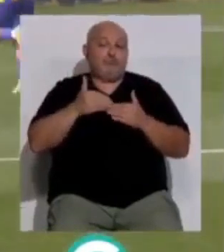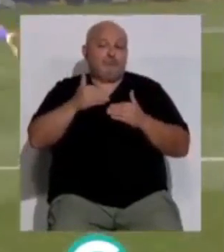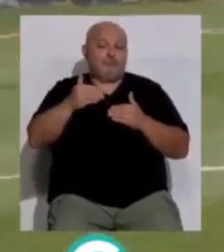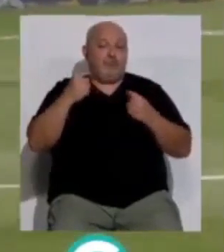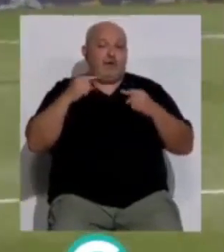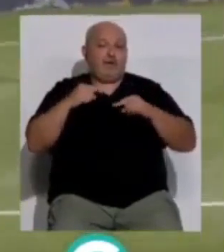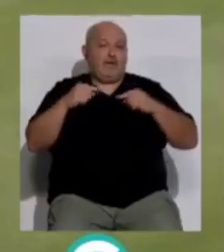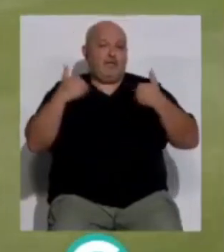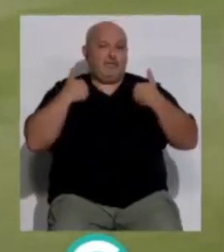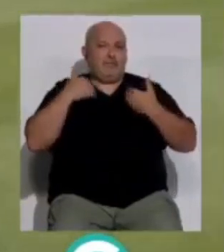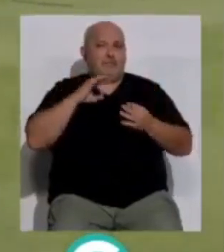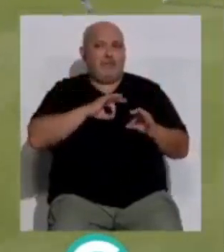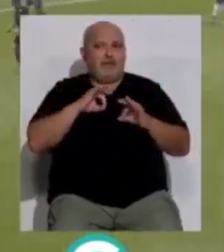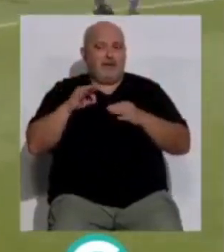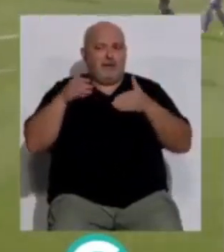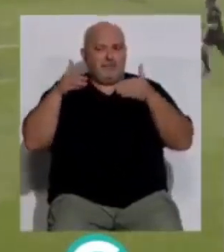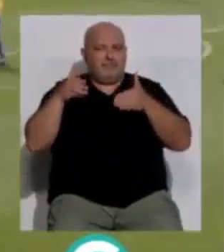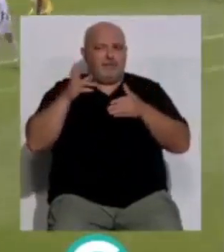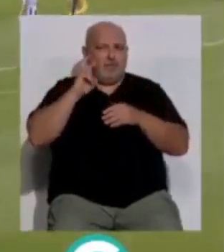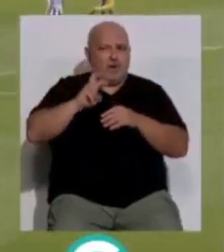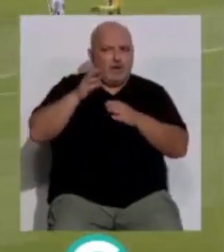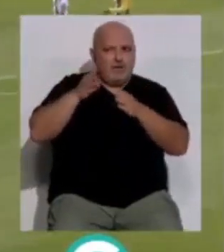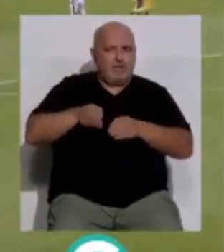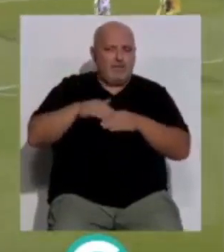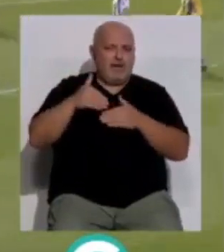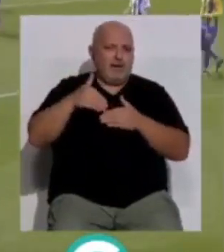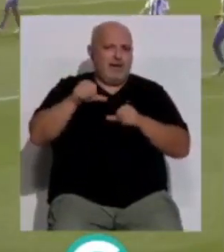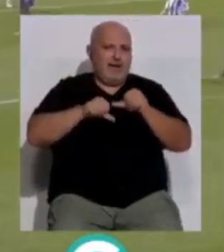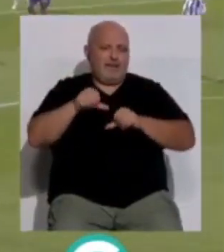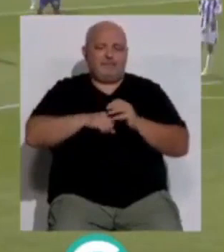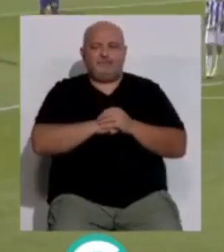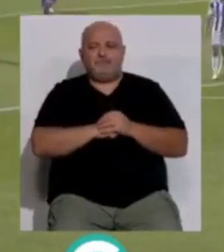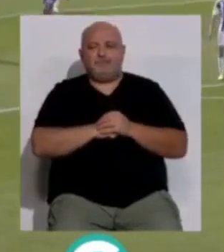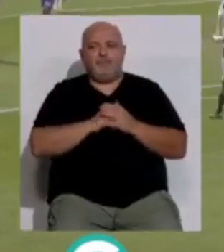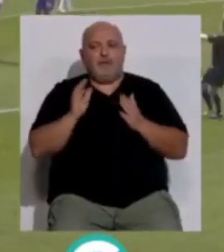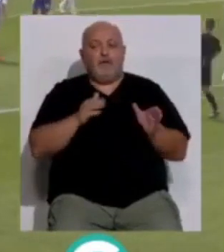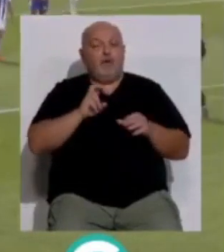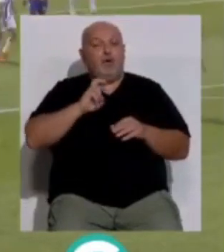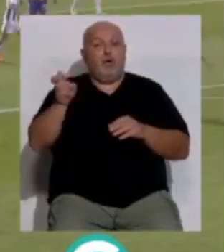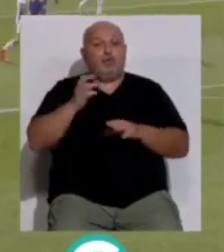proyecta en él lo que puede venir más adelante en la liga y otro futbolista que también tendrá